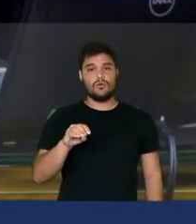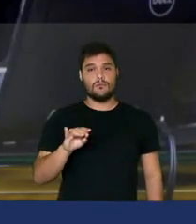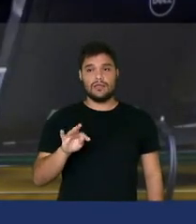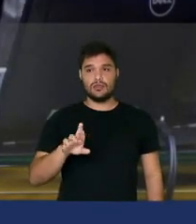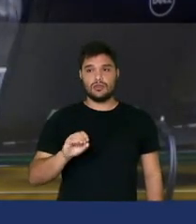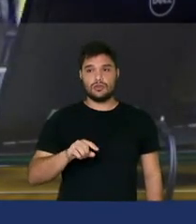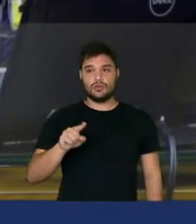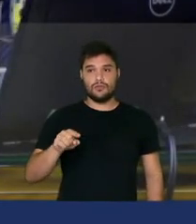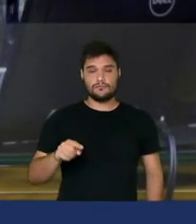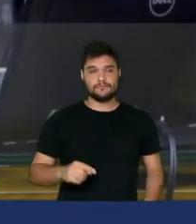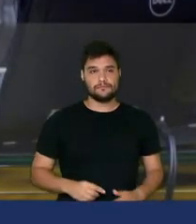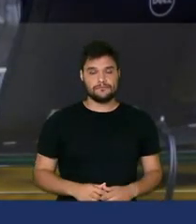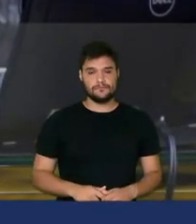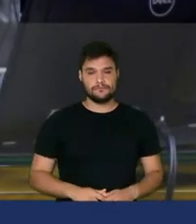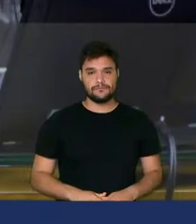RAMOS.